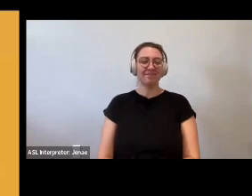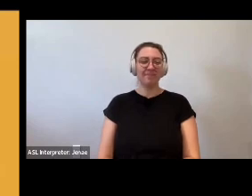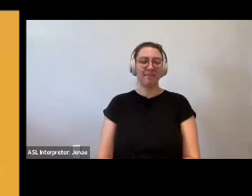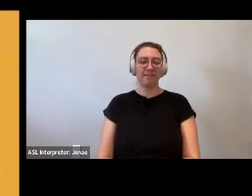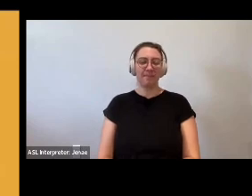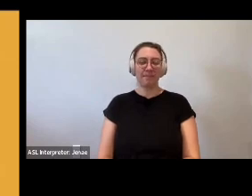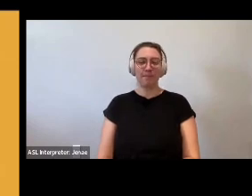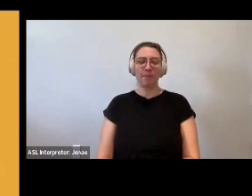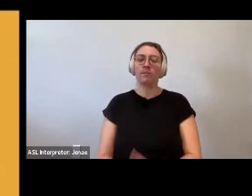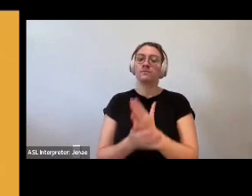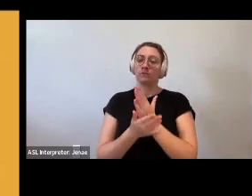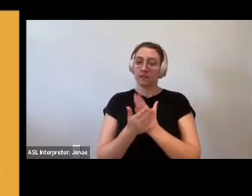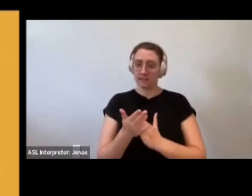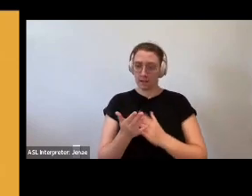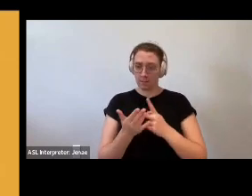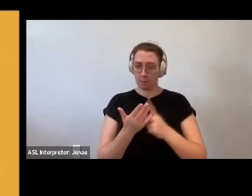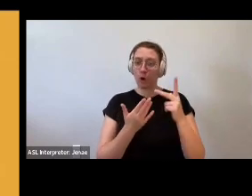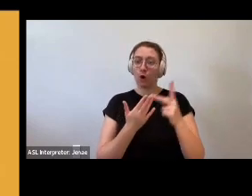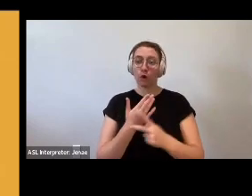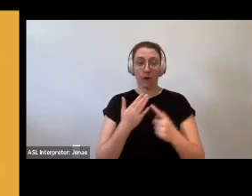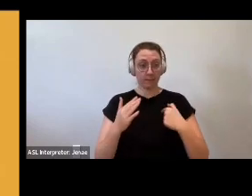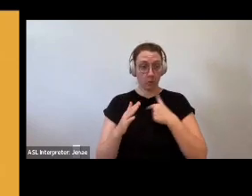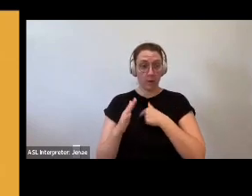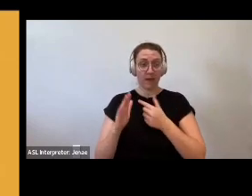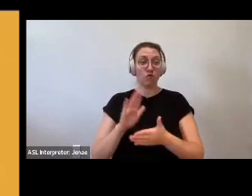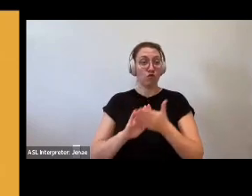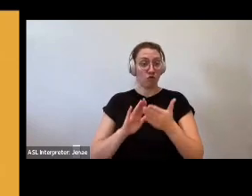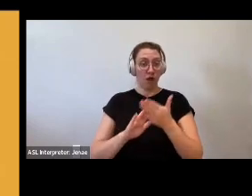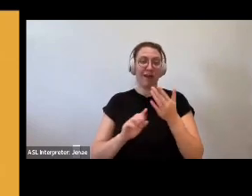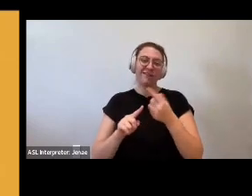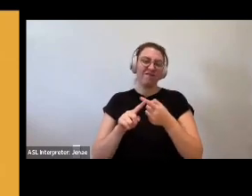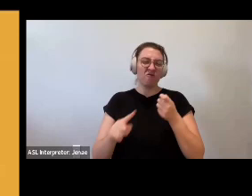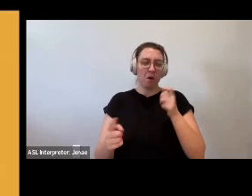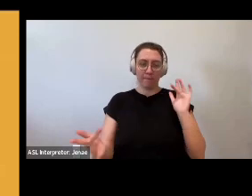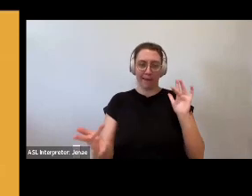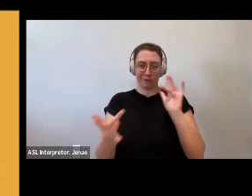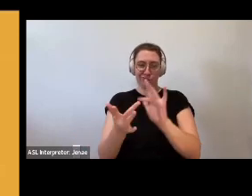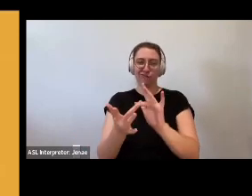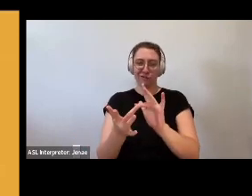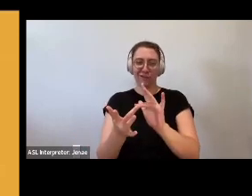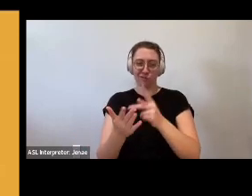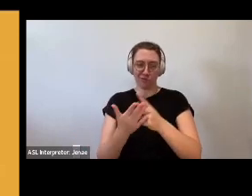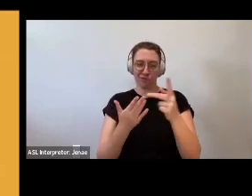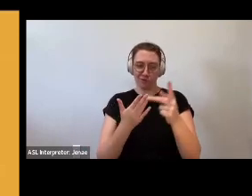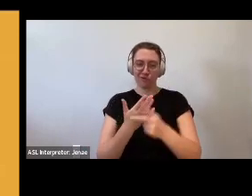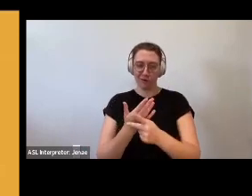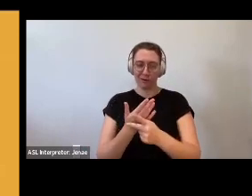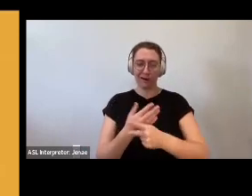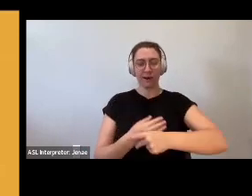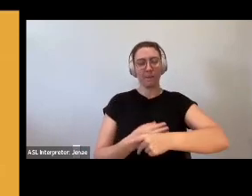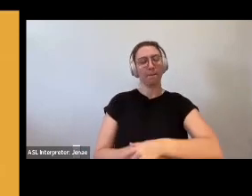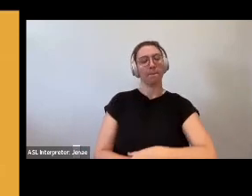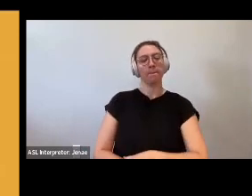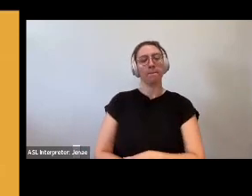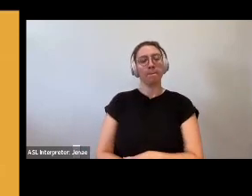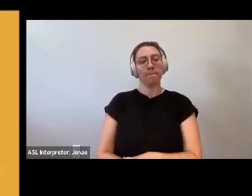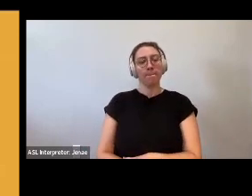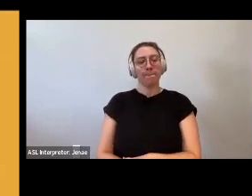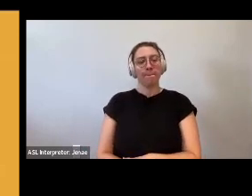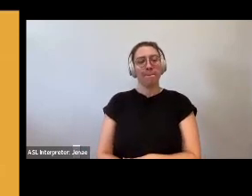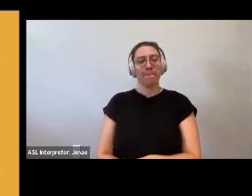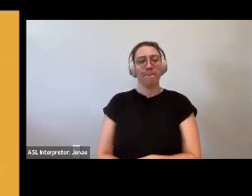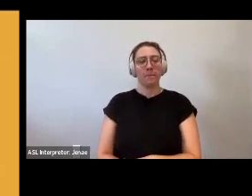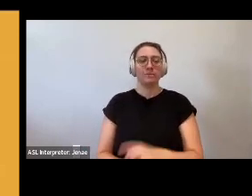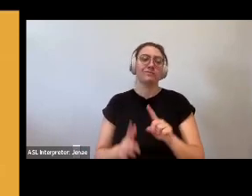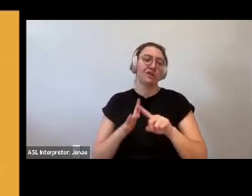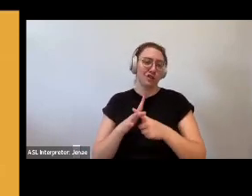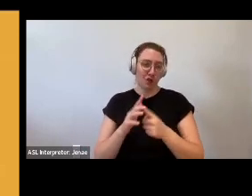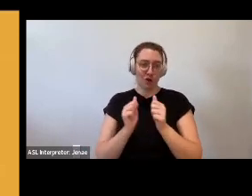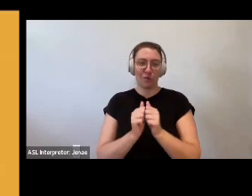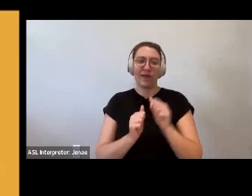Algunos programas que implementamos a través del programa de extensión comienzan con nuestra clínica de baja visión.